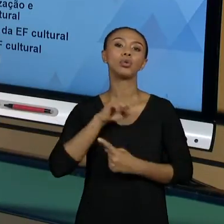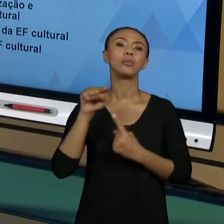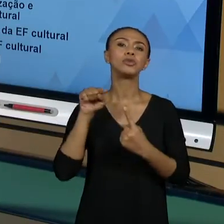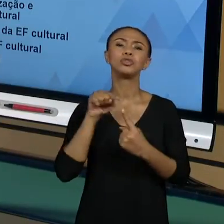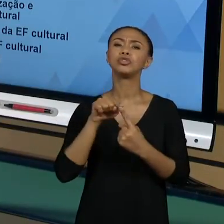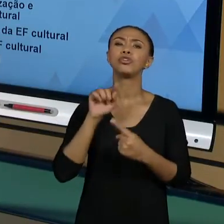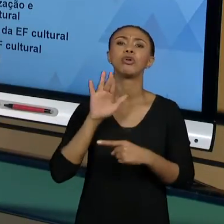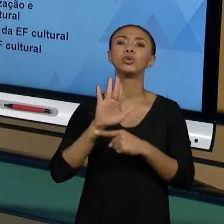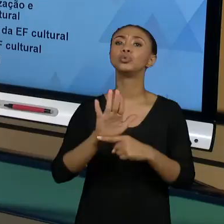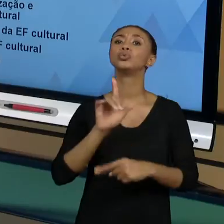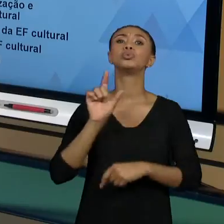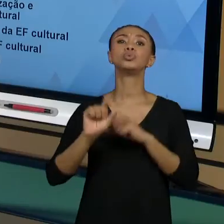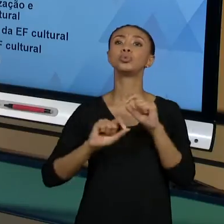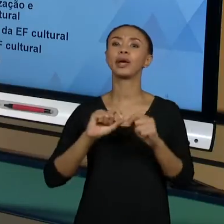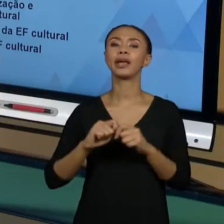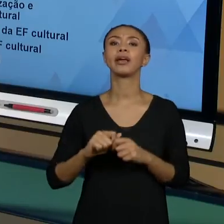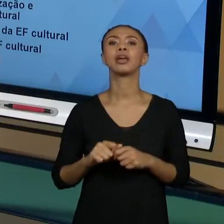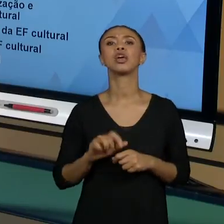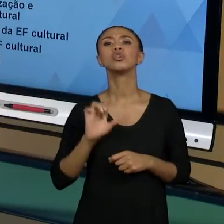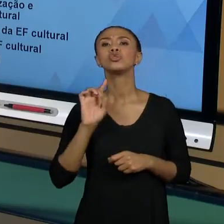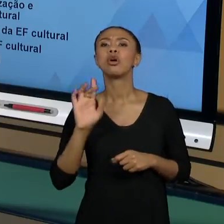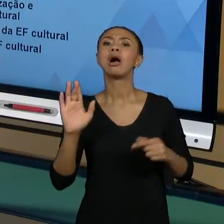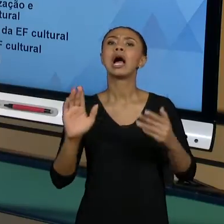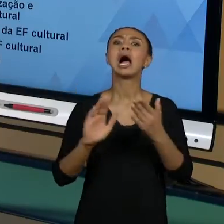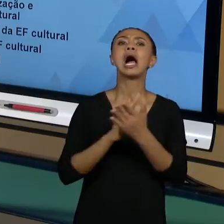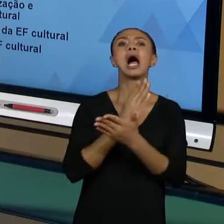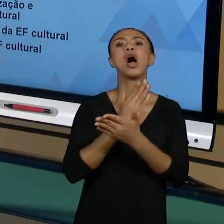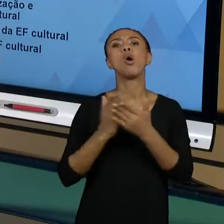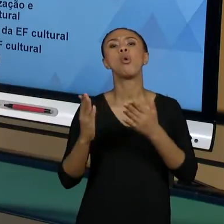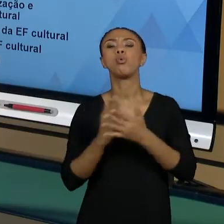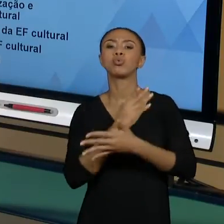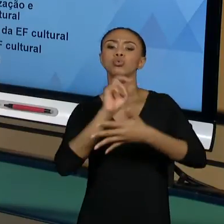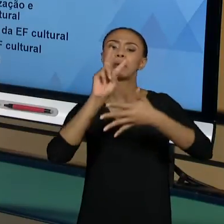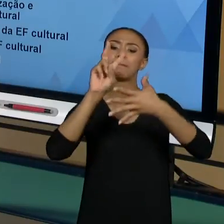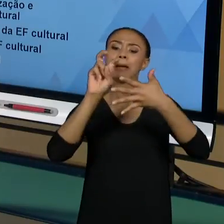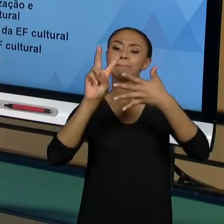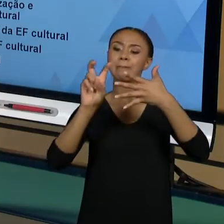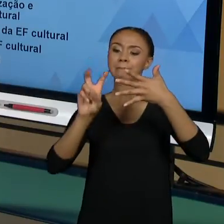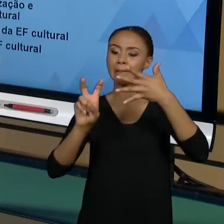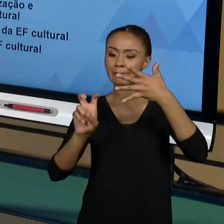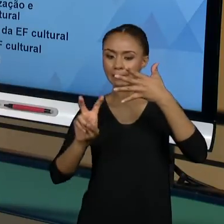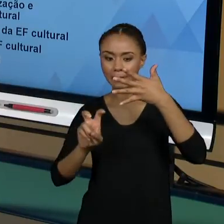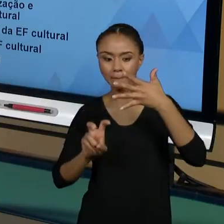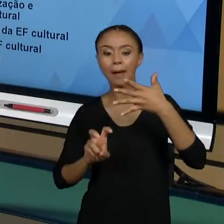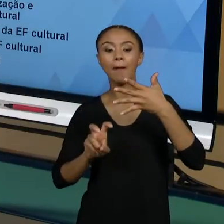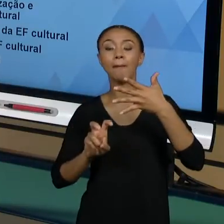APRESENTAR ALGUNS DOS ARGUMENTOS DESTES CAMPOS DE INSPIRAÇÃO QUE AJUDARAM OS PROFESSORES E